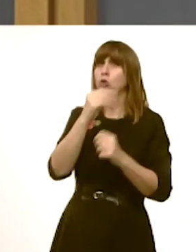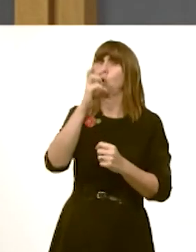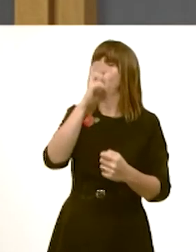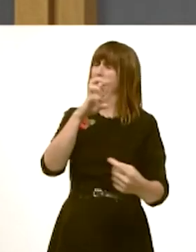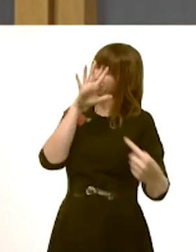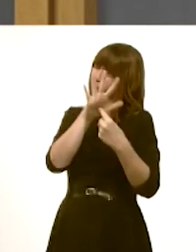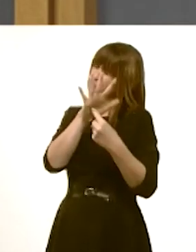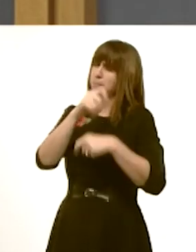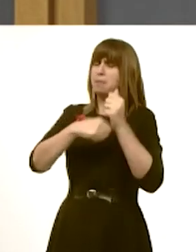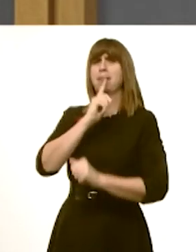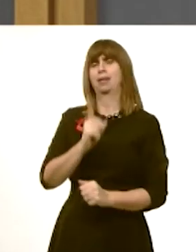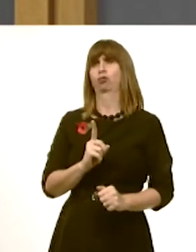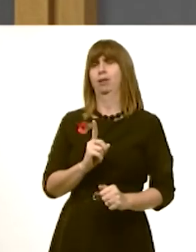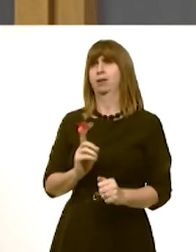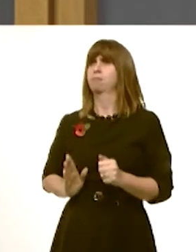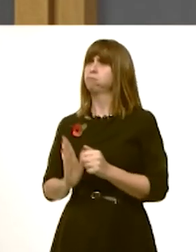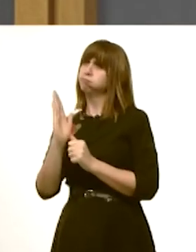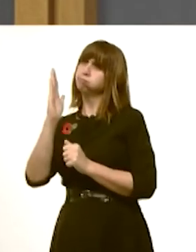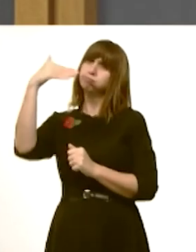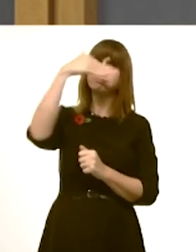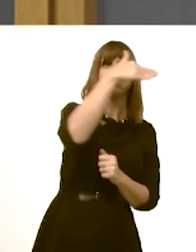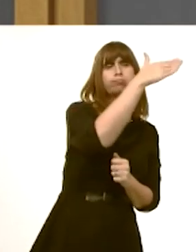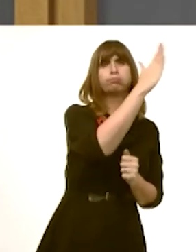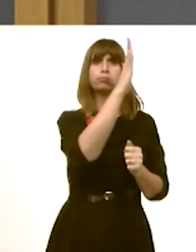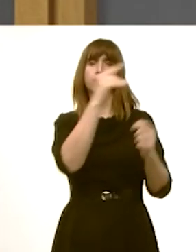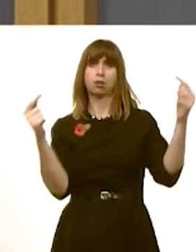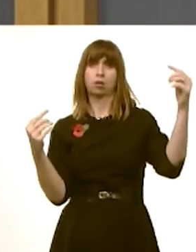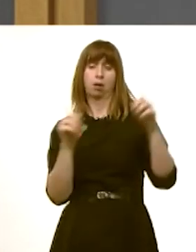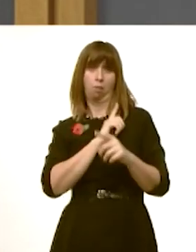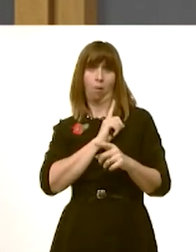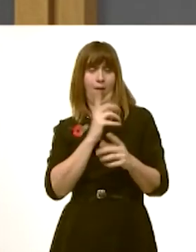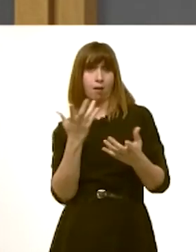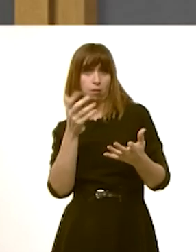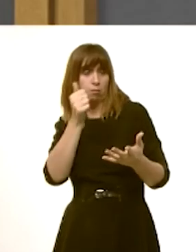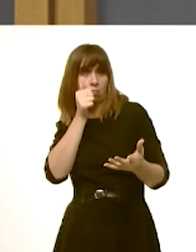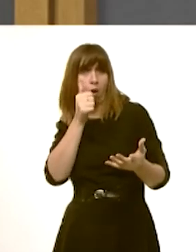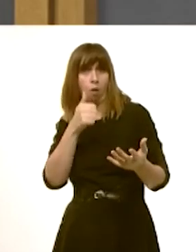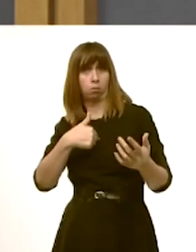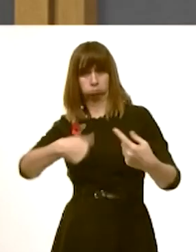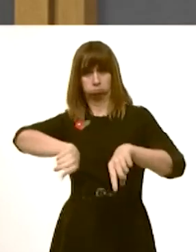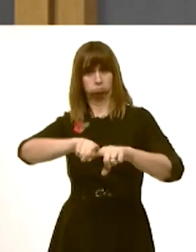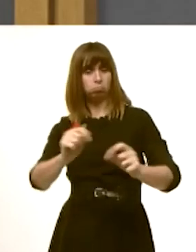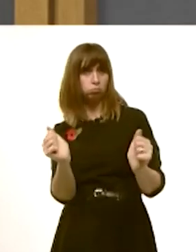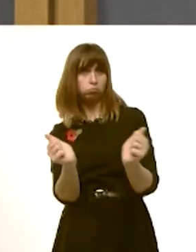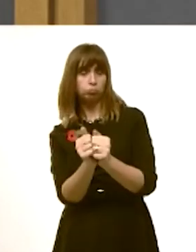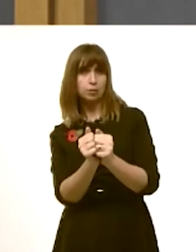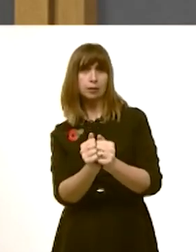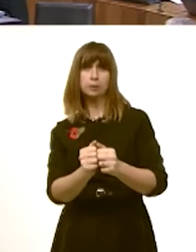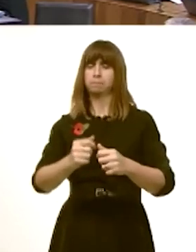I ba raddau, serch hynny, y maeír Prif Weinidog yn fodlon ymyrryd yn bersonol i drio perswadio Llywodraeth Prydain i roi trydaneiddio gogledd Cymru yn flaenoriaeth pan mae hiín dod at